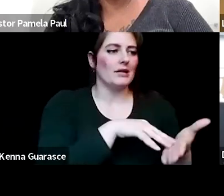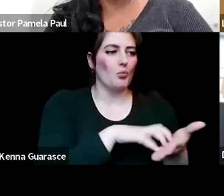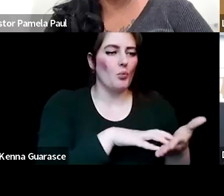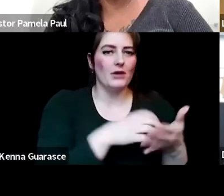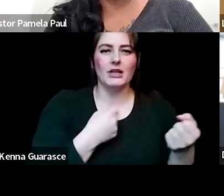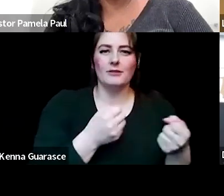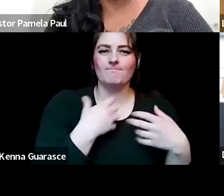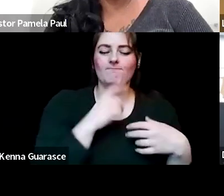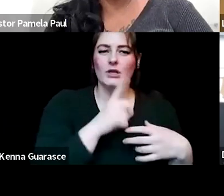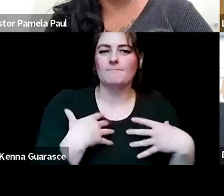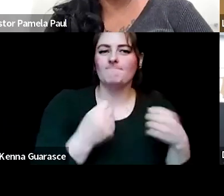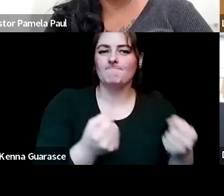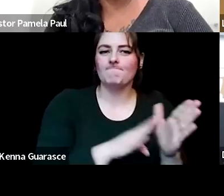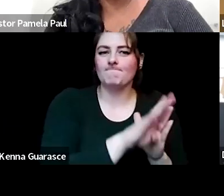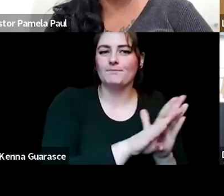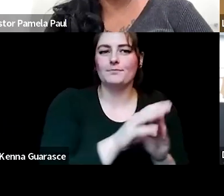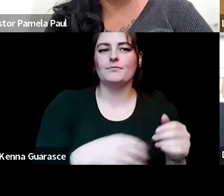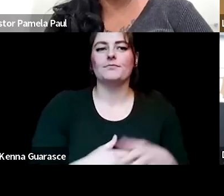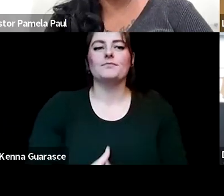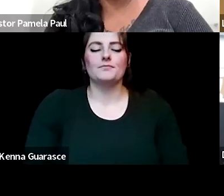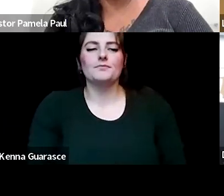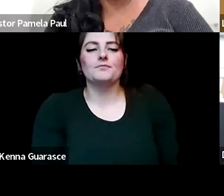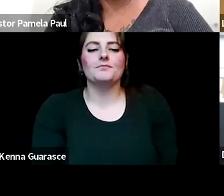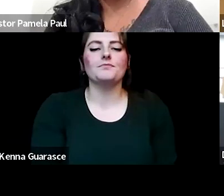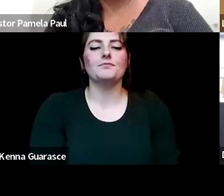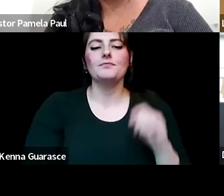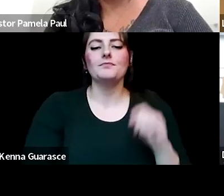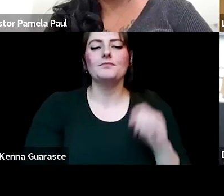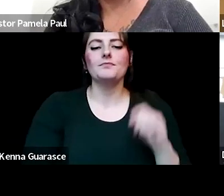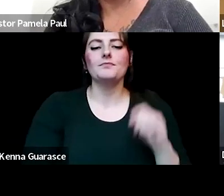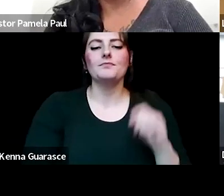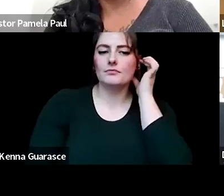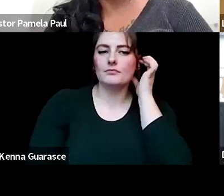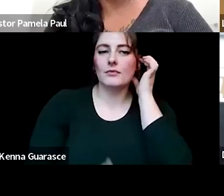para garantizar tener todos los ingredientes para la receta. ¿Qué me faltó, equipo?